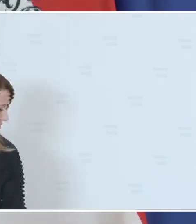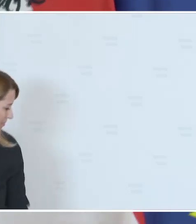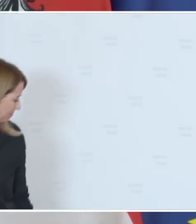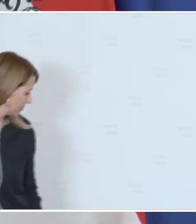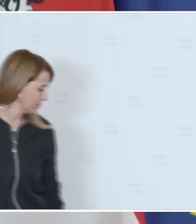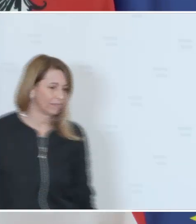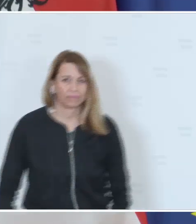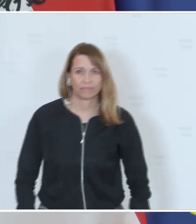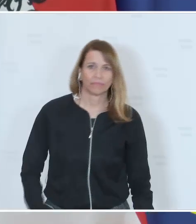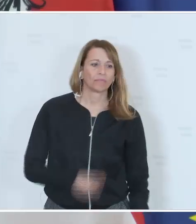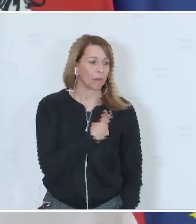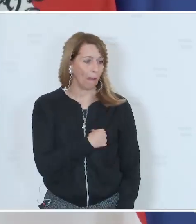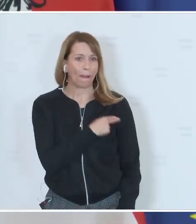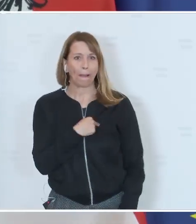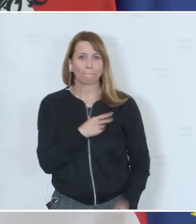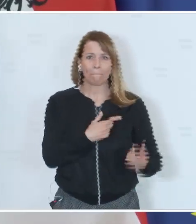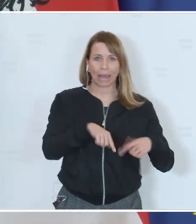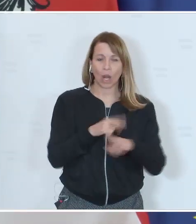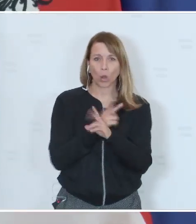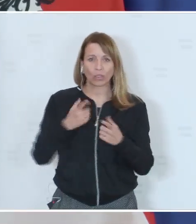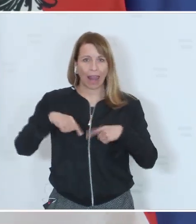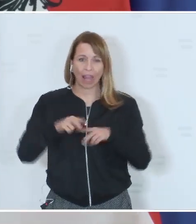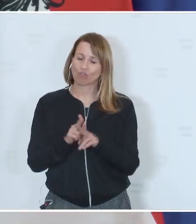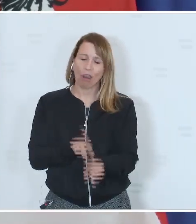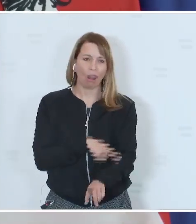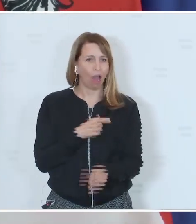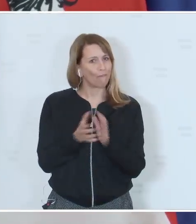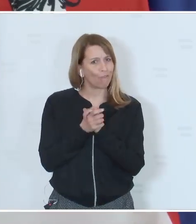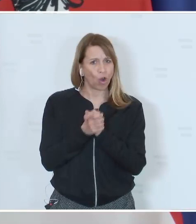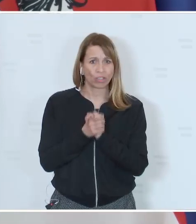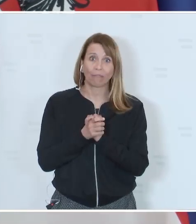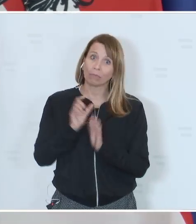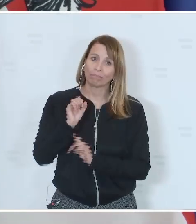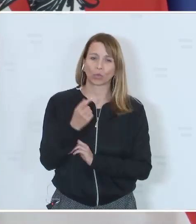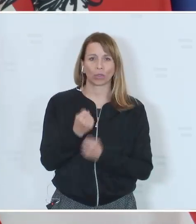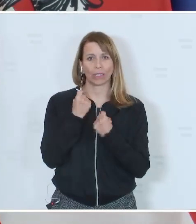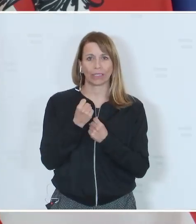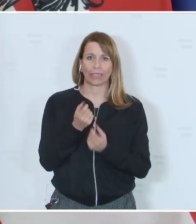Ländern, aber vor allem eine sicherheitspolitische Partnerschaft. Malta ist ein wichtiger